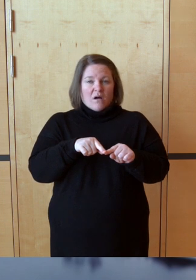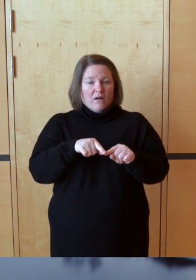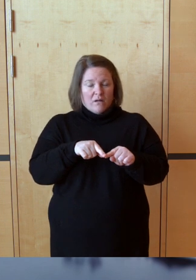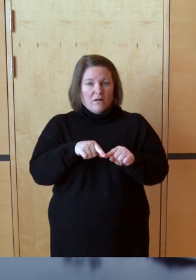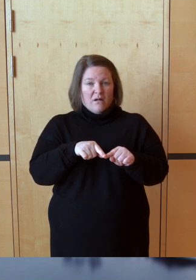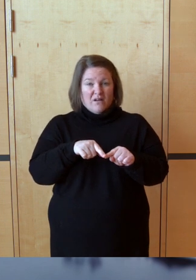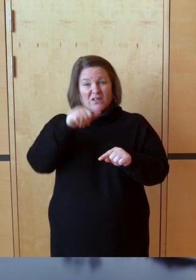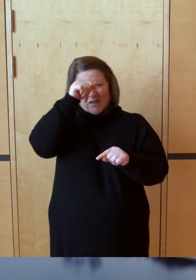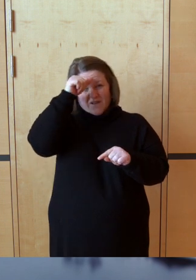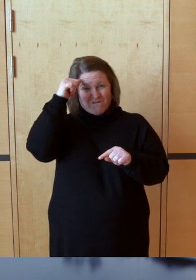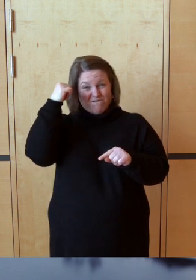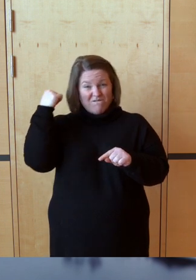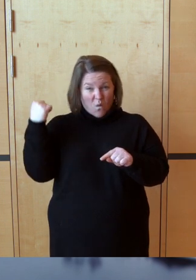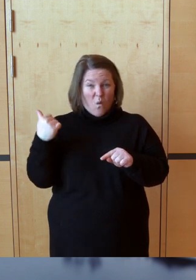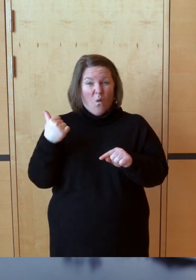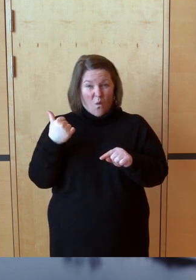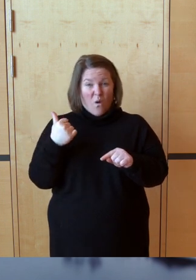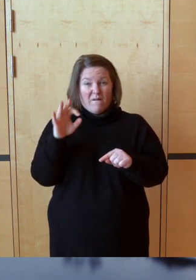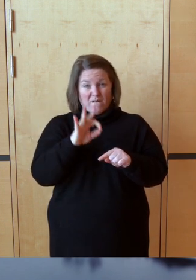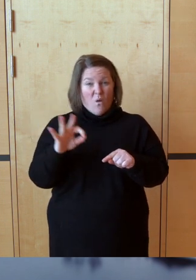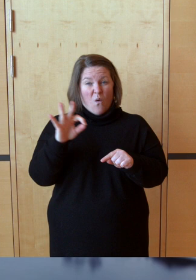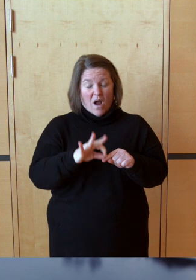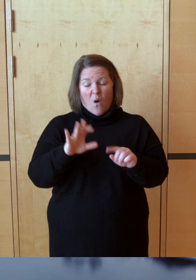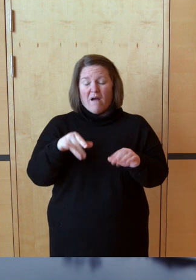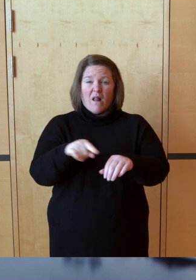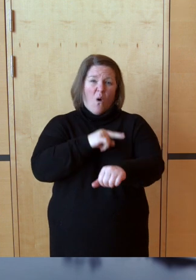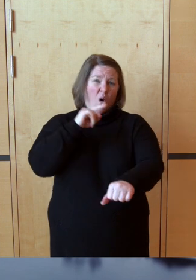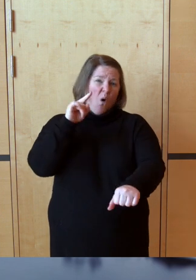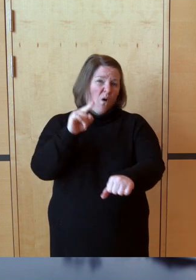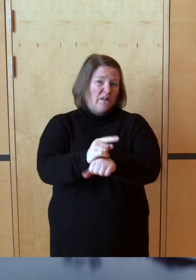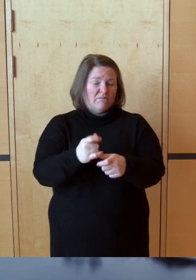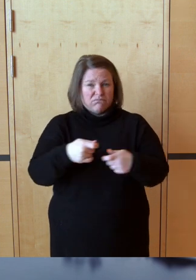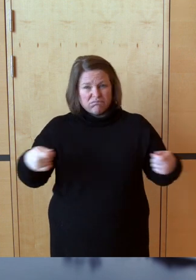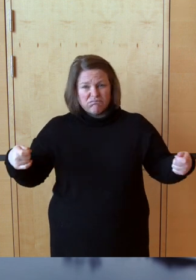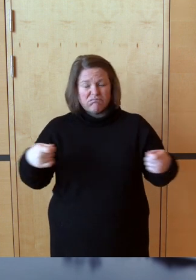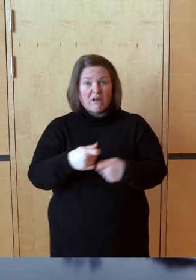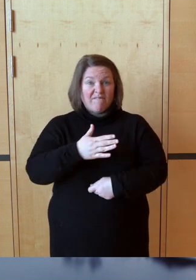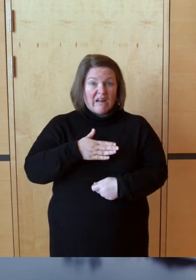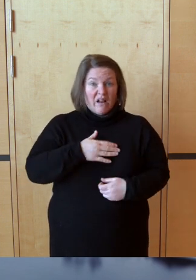Räddningstjänsten flytta eller inte flytta och vi liberalerna har tillsammans med